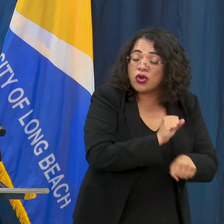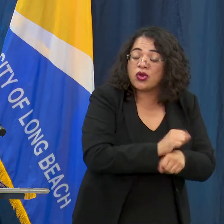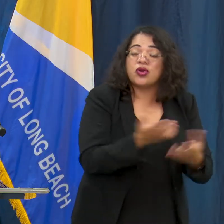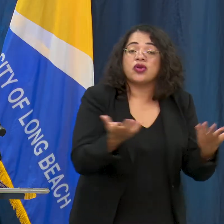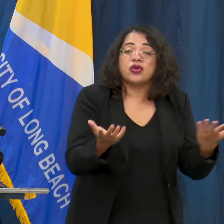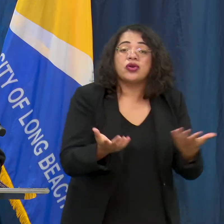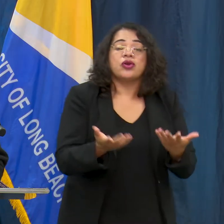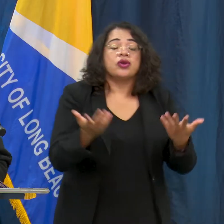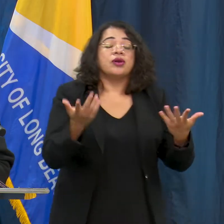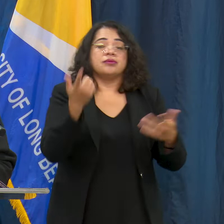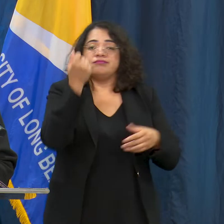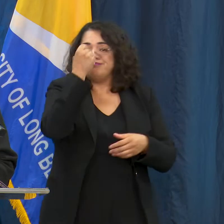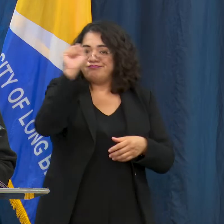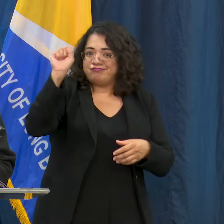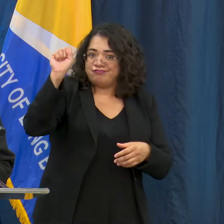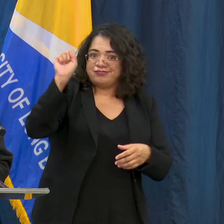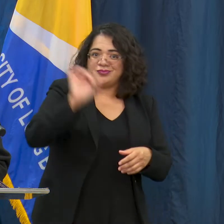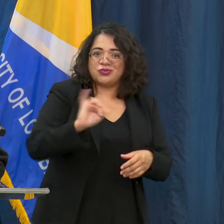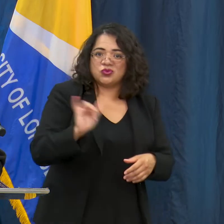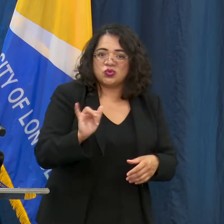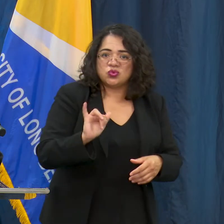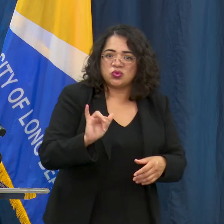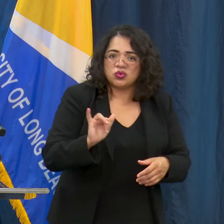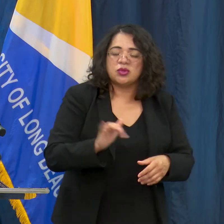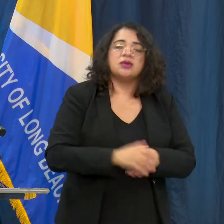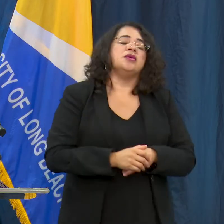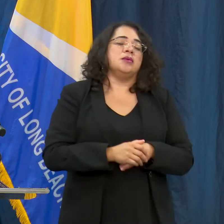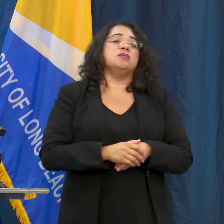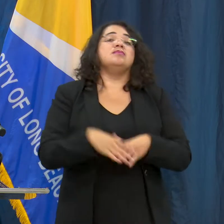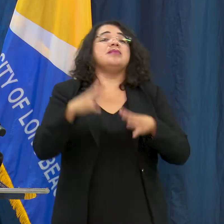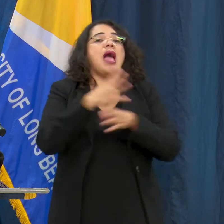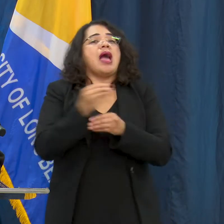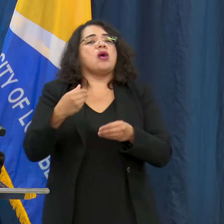grande y la la ciudad continuum plea ando prevas tambien para los residentes